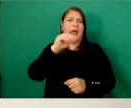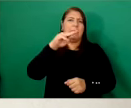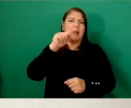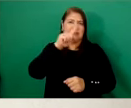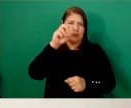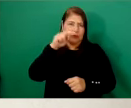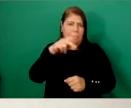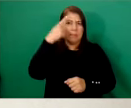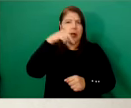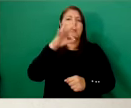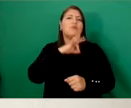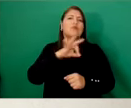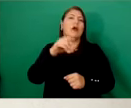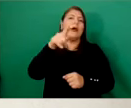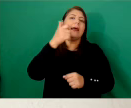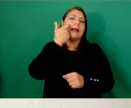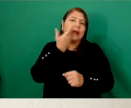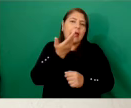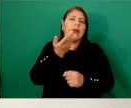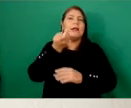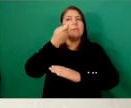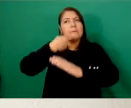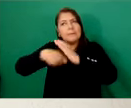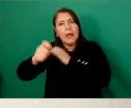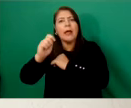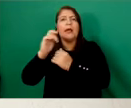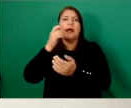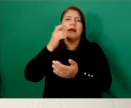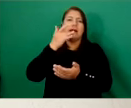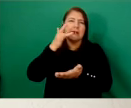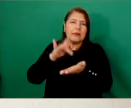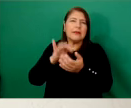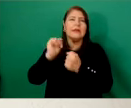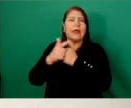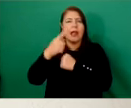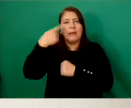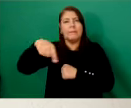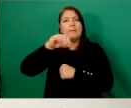para que recibas en la comodidad de tu casa artículos especiales para hacer este viaje